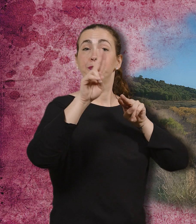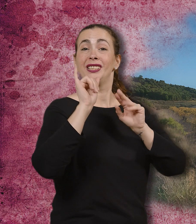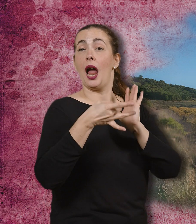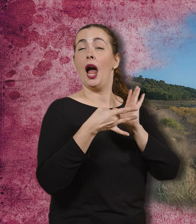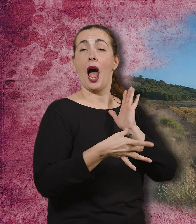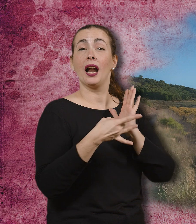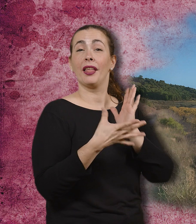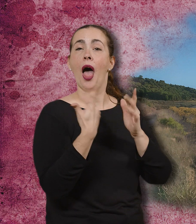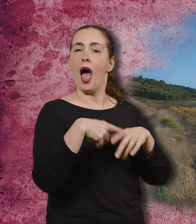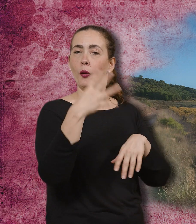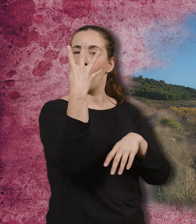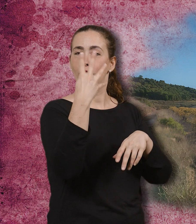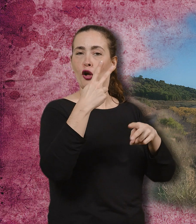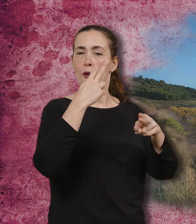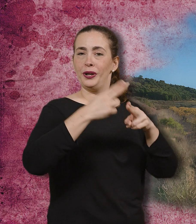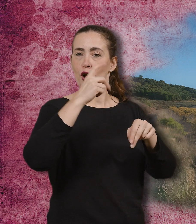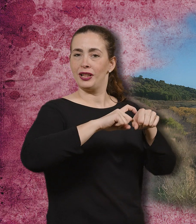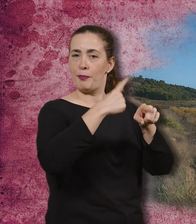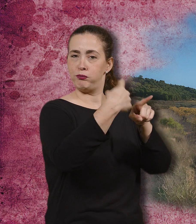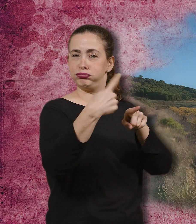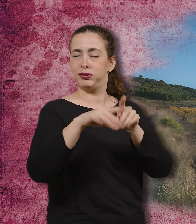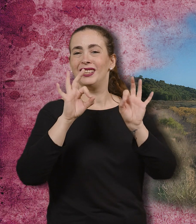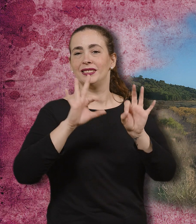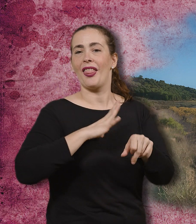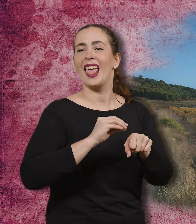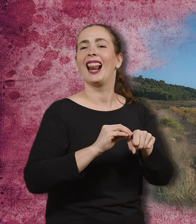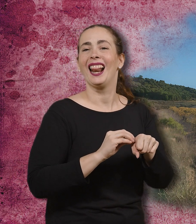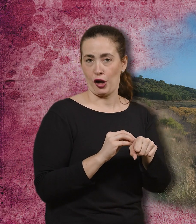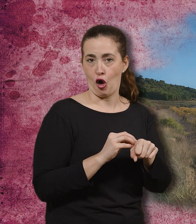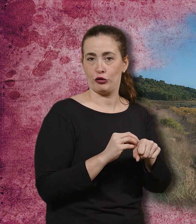La singularitat i qualitat es completa amb quatre tipus de vins de licor: